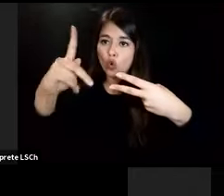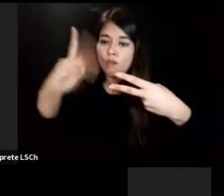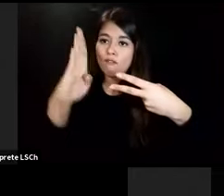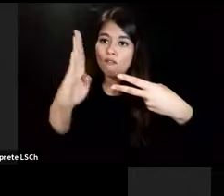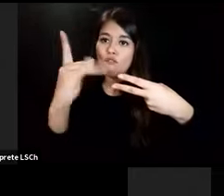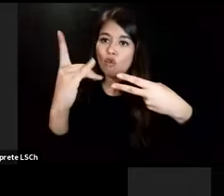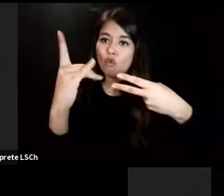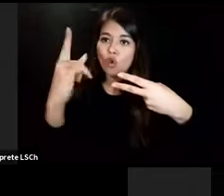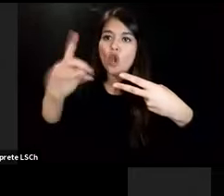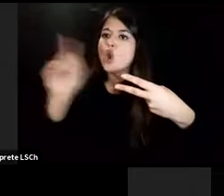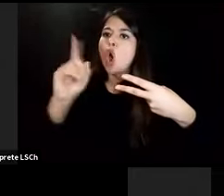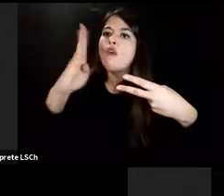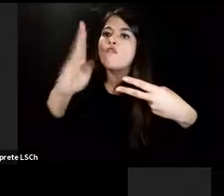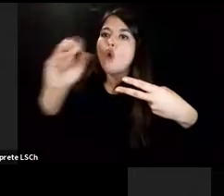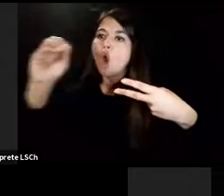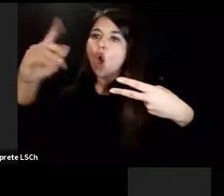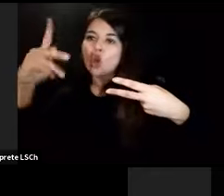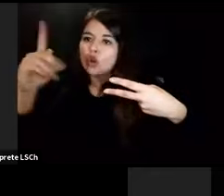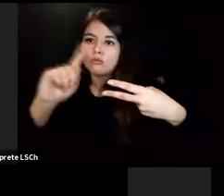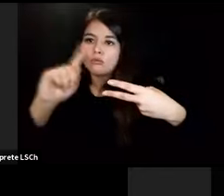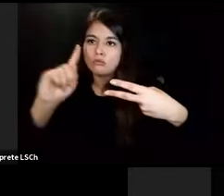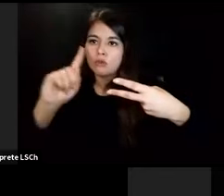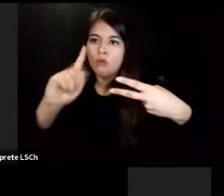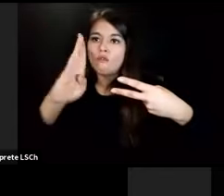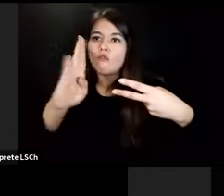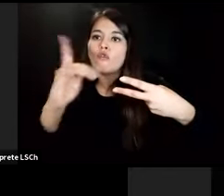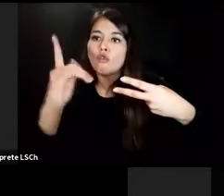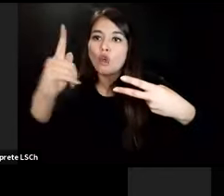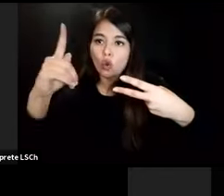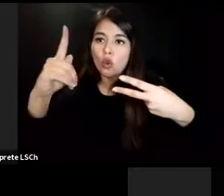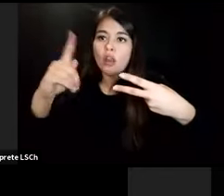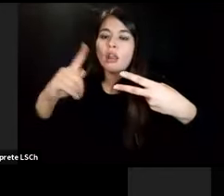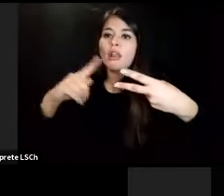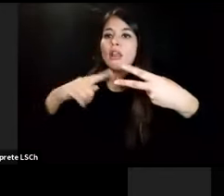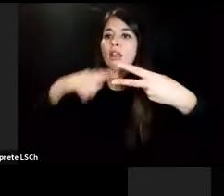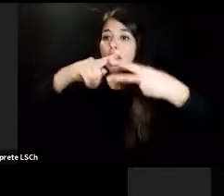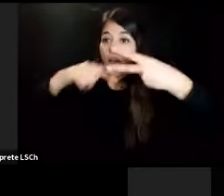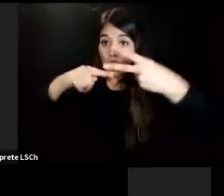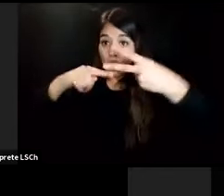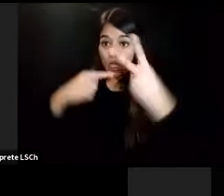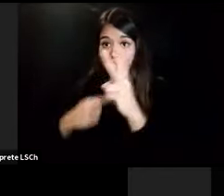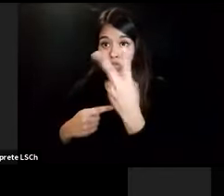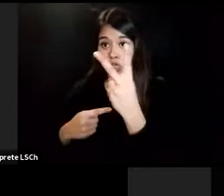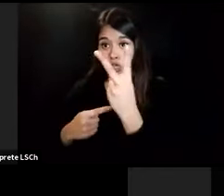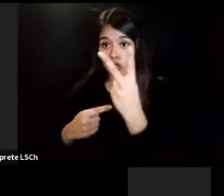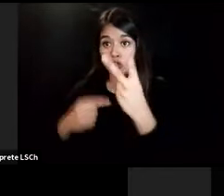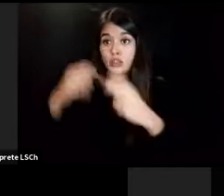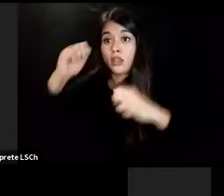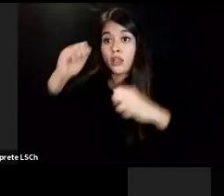que grababa para Storytel y ambas productoras se están encargando de